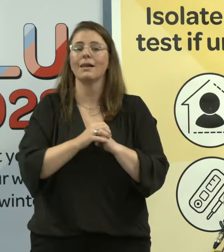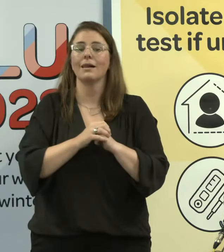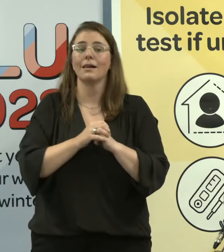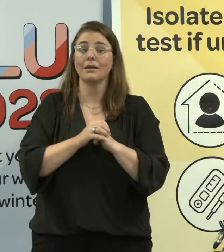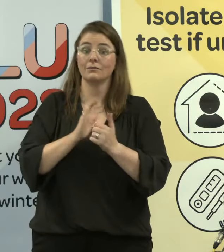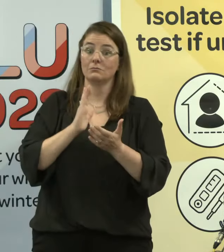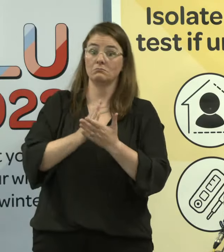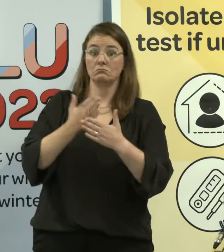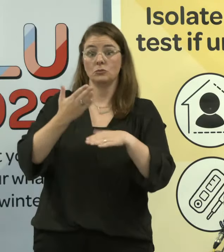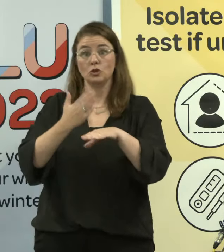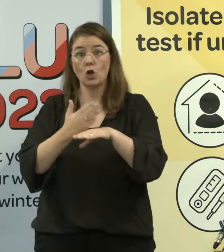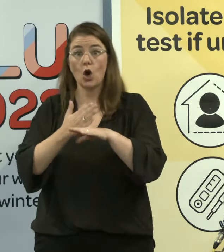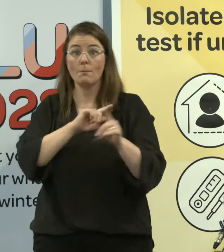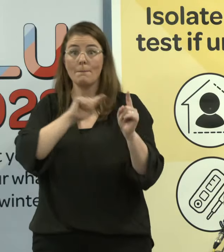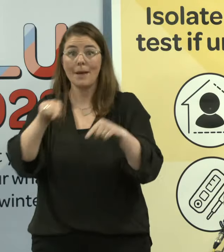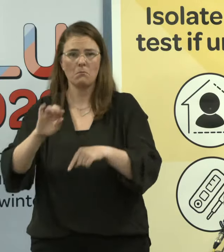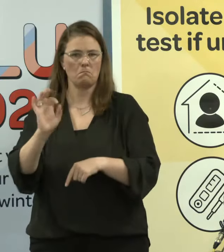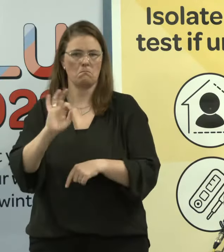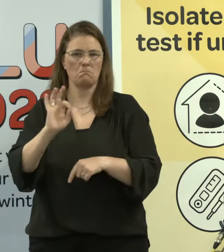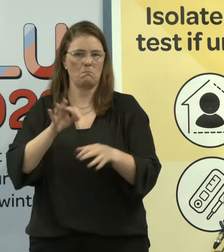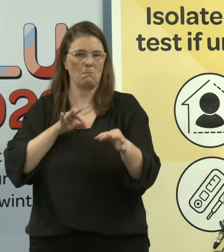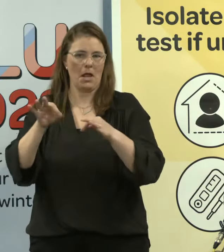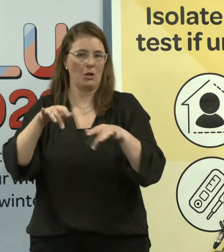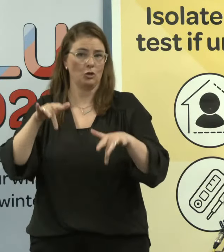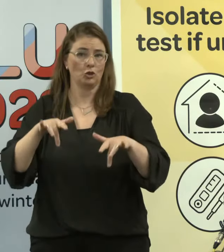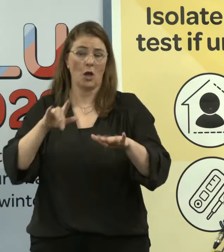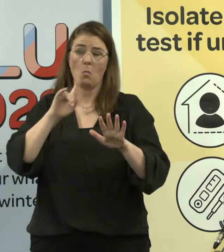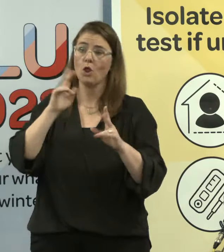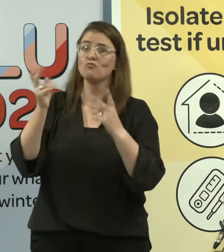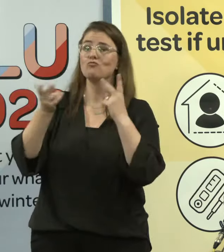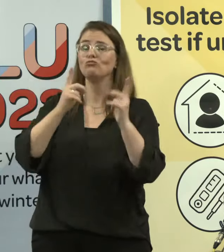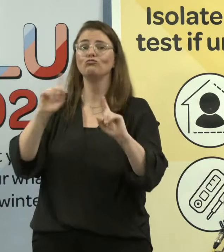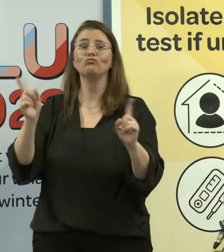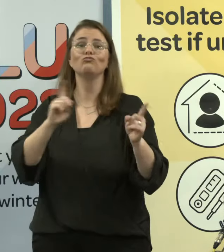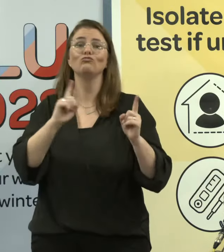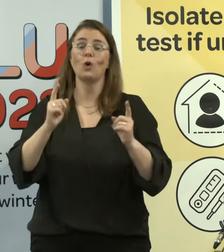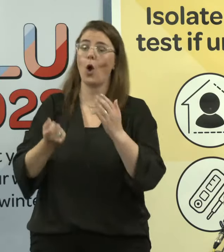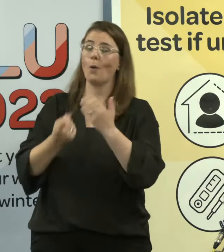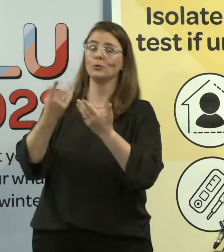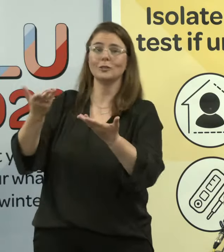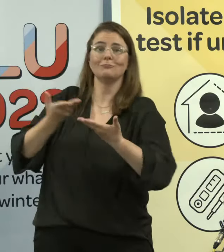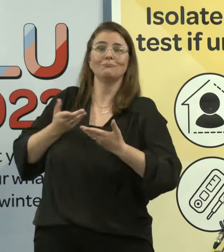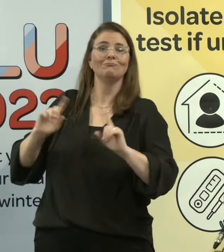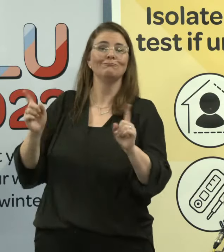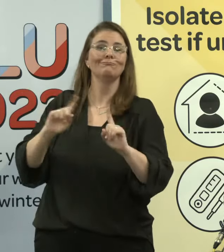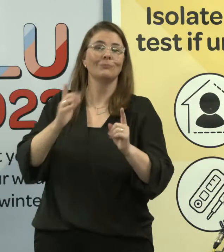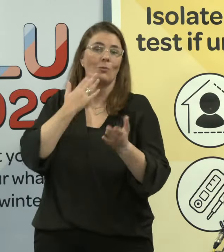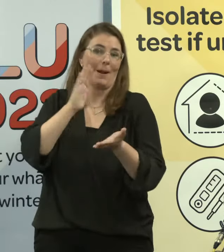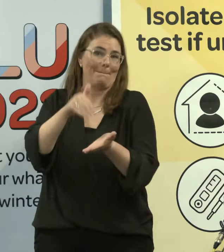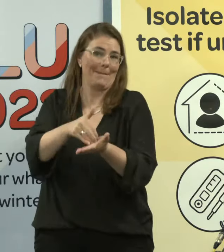ahau no Ireland, no reira ka mau tonu ahau ki te whanau me hoa i